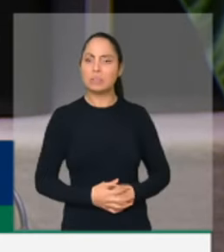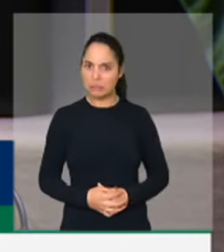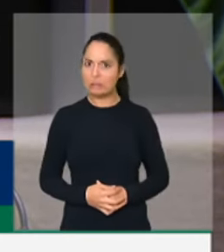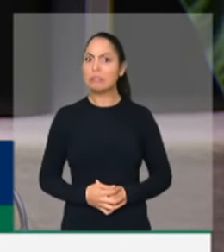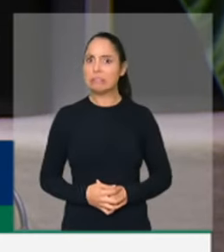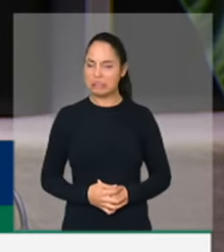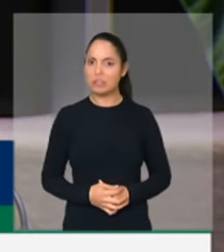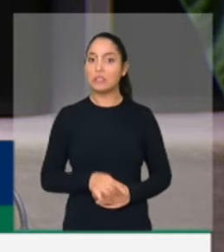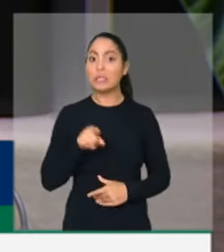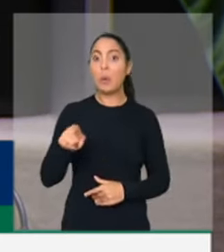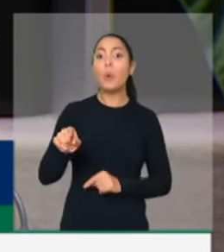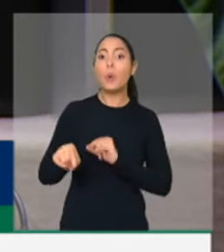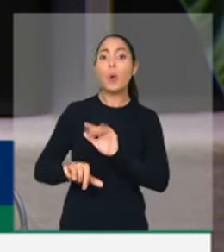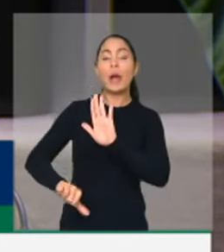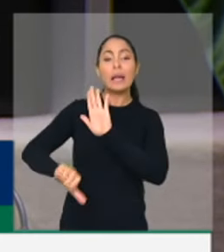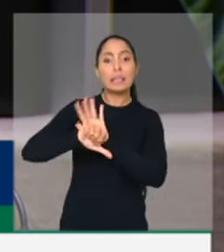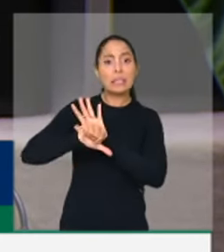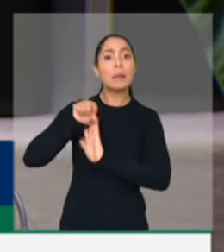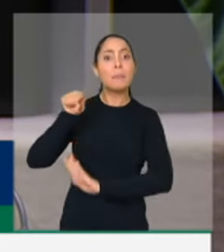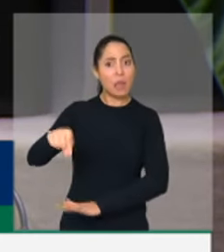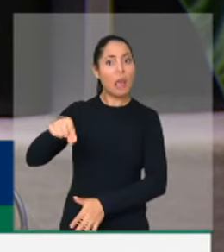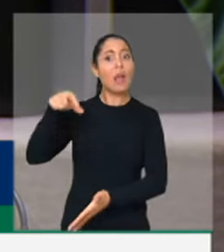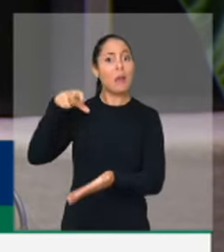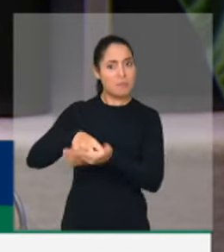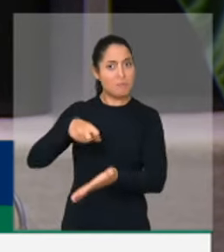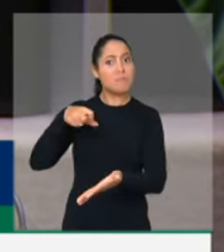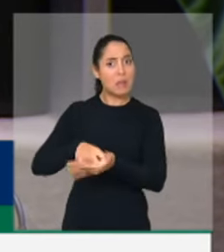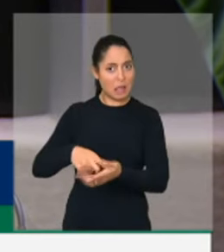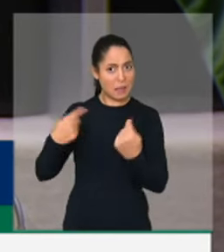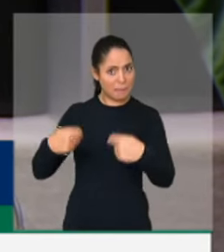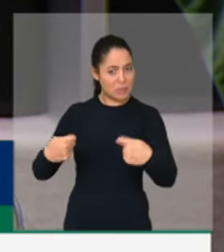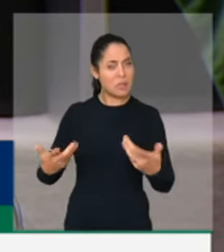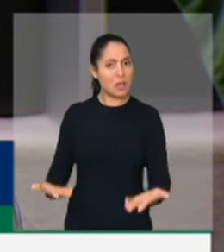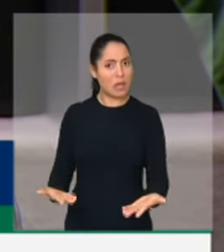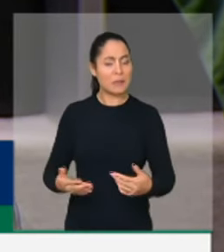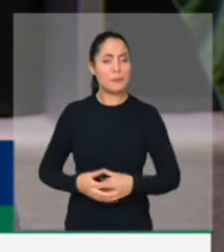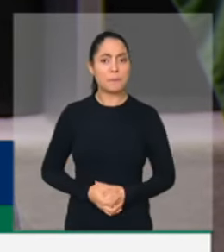RESPONDER POR ESSE CRIME. ELE NÃO PODERIA PROCESSAR O PRESIDENTE LULA PORQUE NÃO